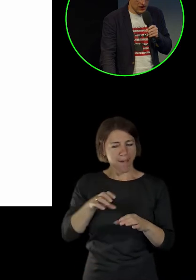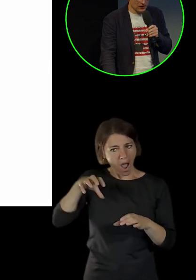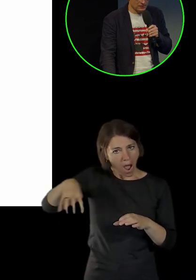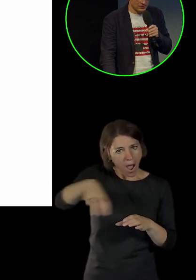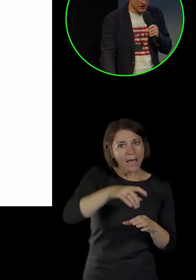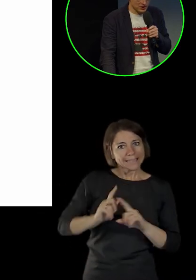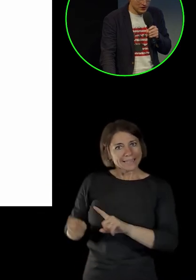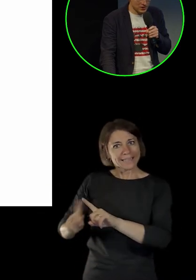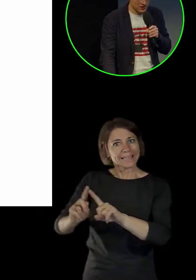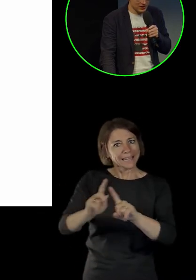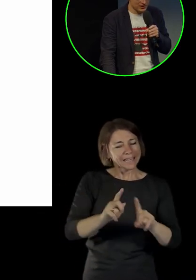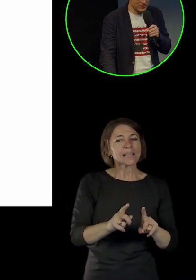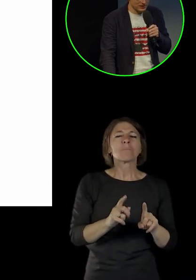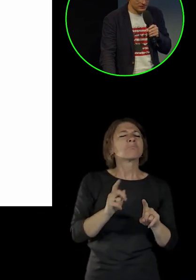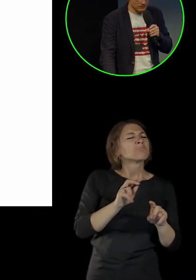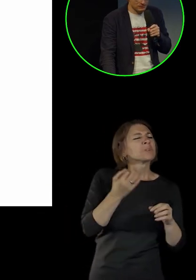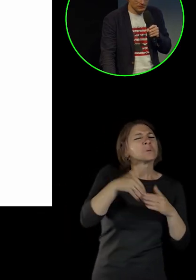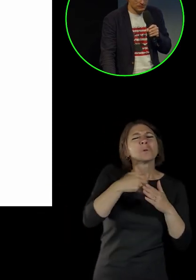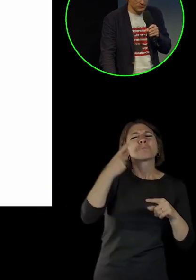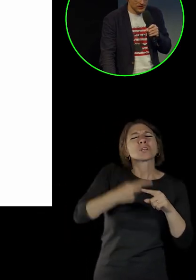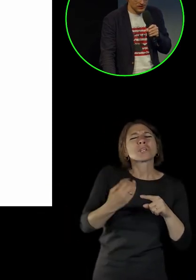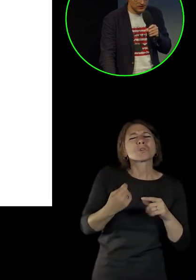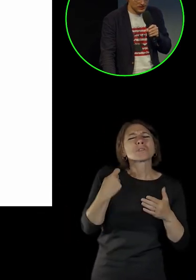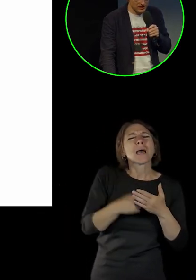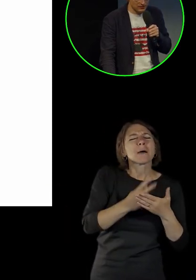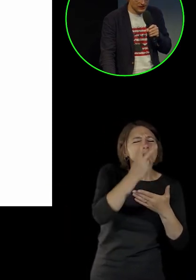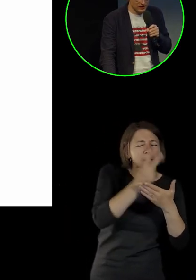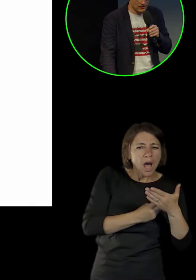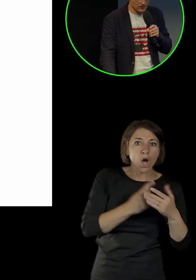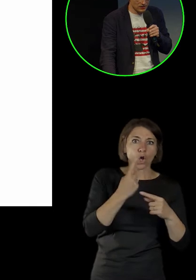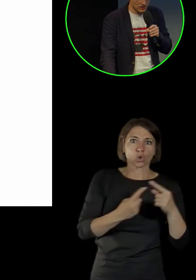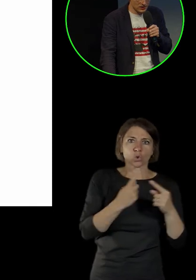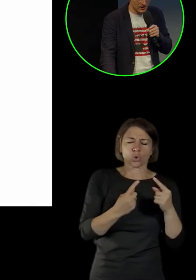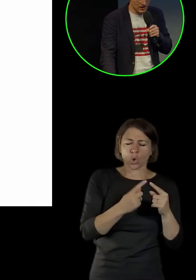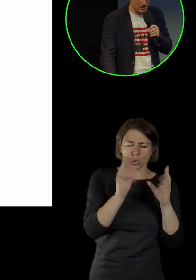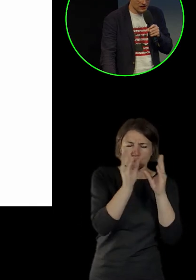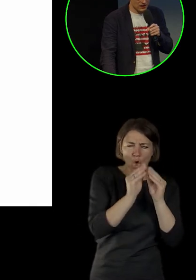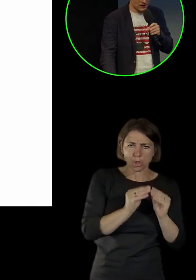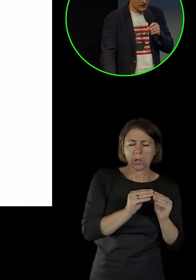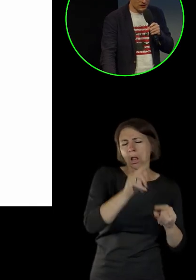ale myslím si, že když si ji přečtete, tak stejně víte, o co se jedná.